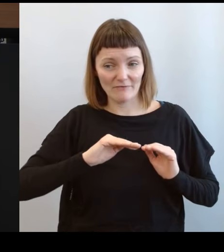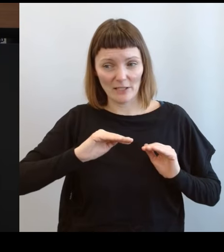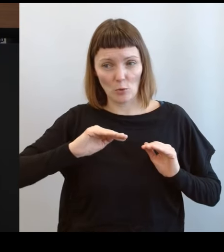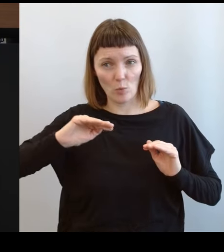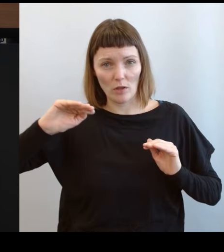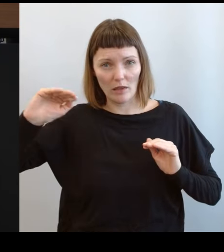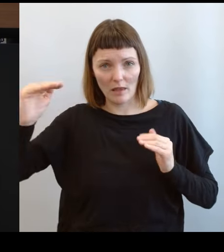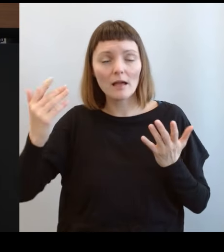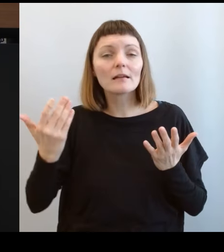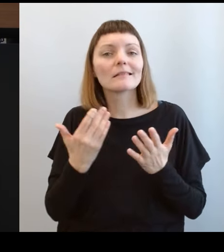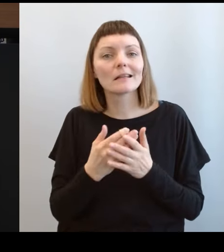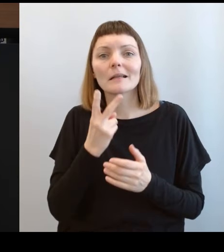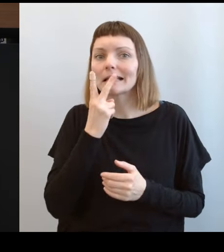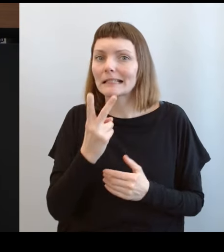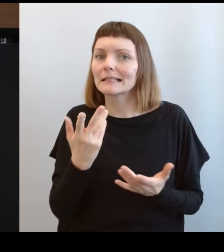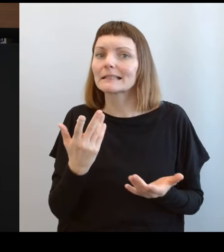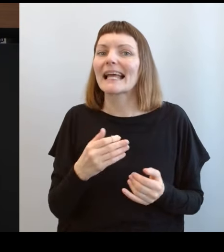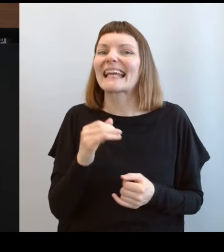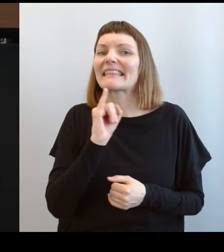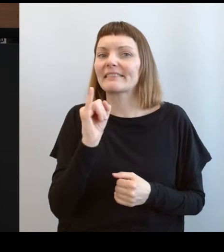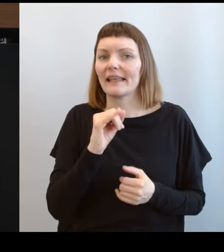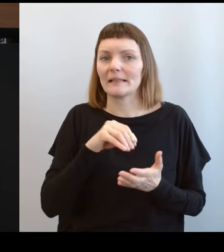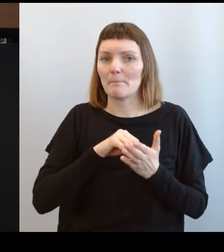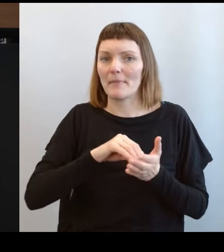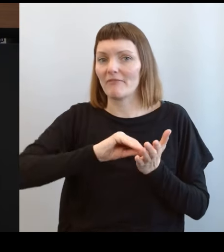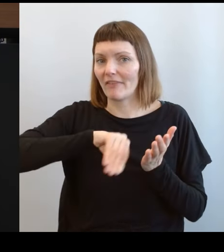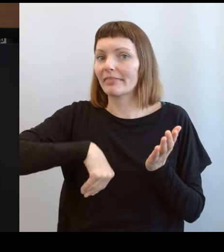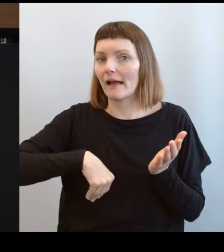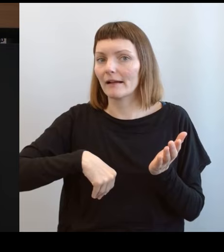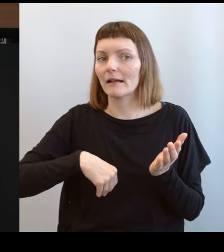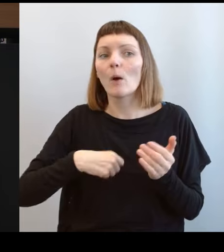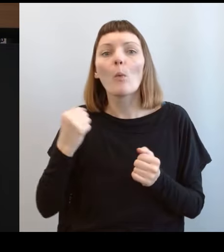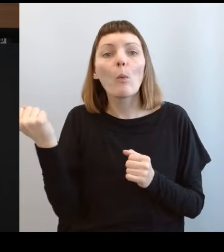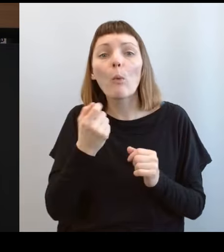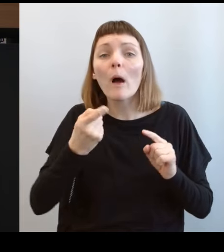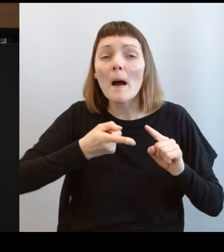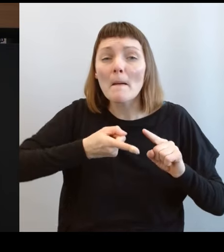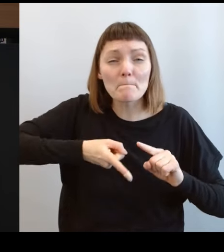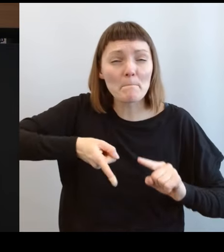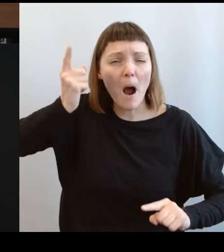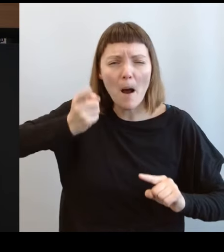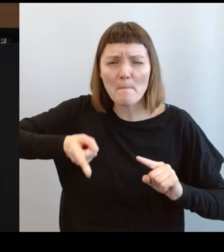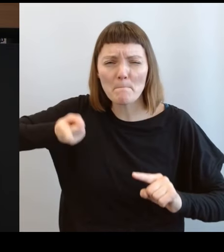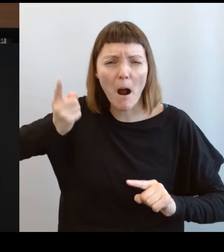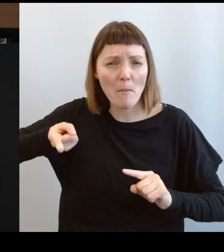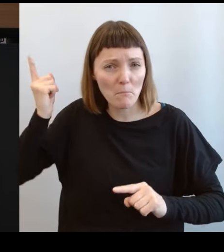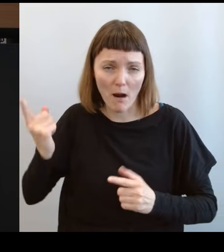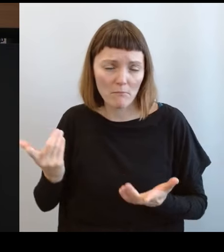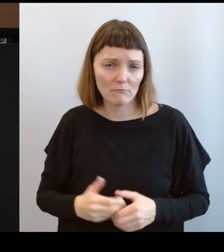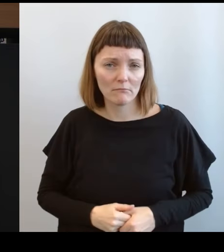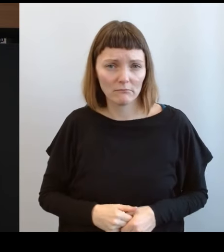starken und unverhältnismäßigen Mieterhöhungen geführt. Die Mieten sind bei diesen Verträgen an die Inflation gekoppelt und sind